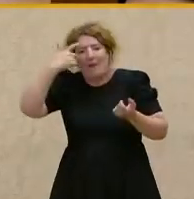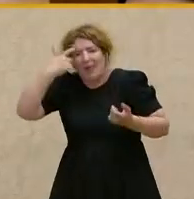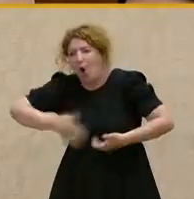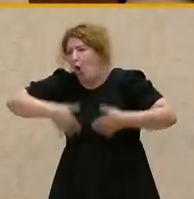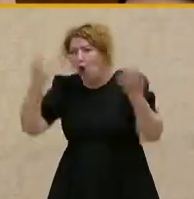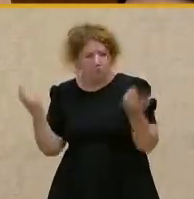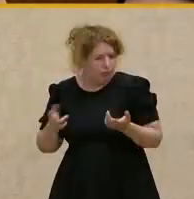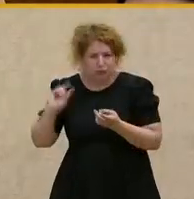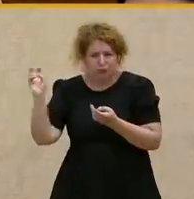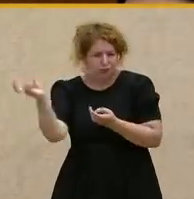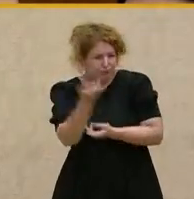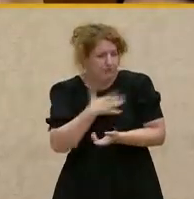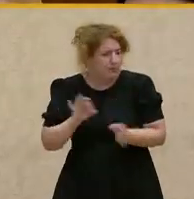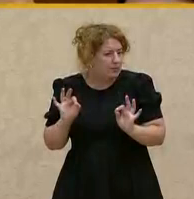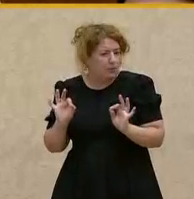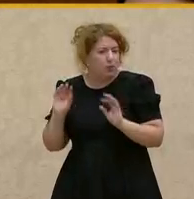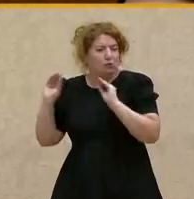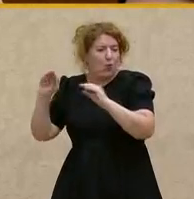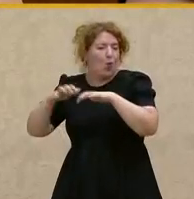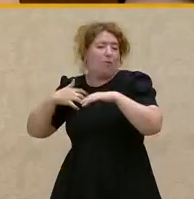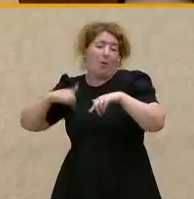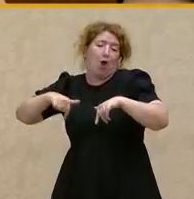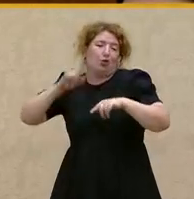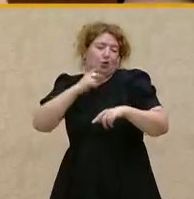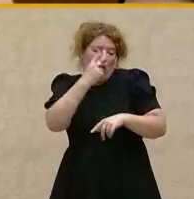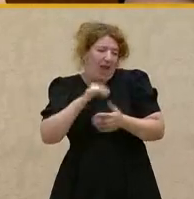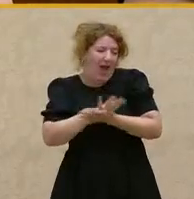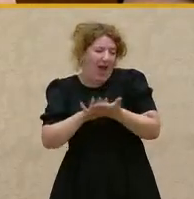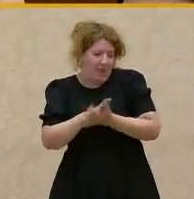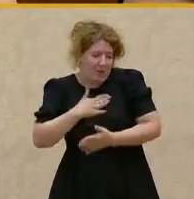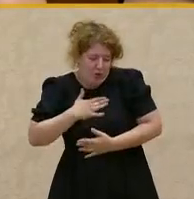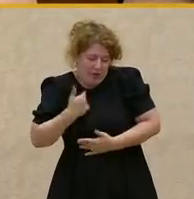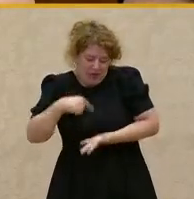que pueden tener su guerra, pero bueno: hoy hablamos de sordoceguera y yo pido lo mío.